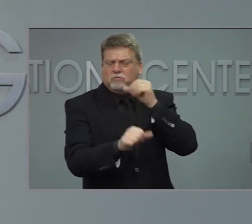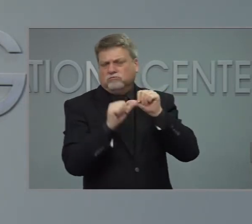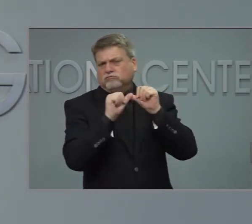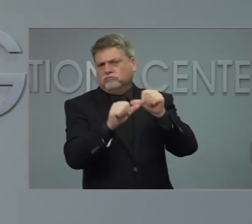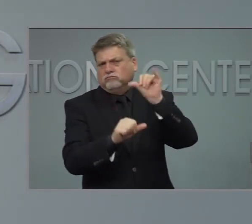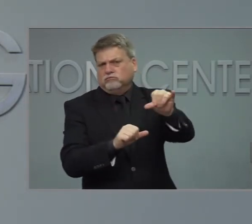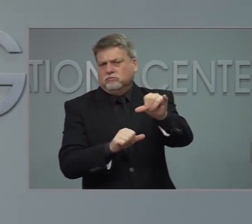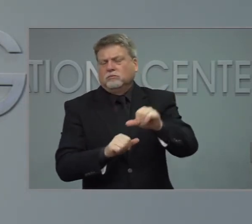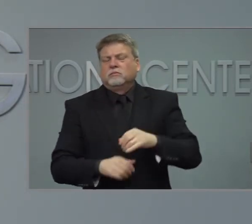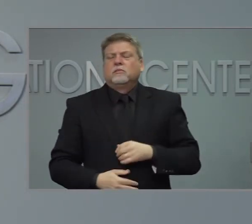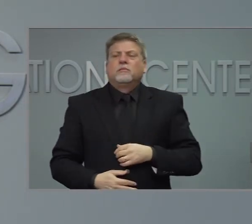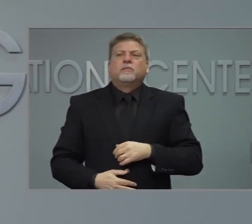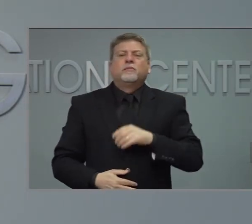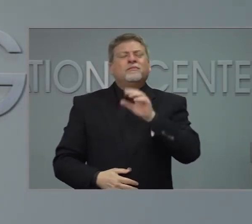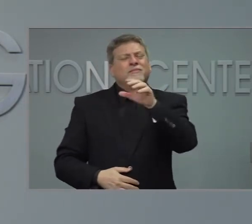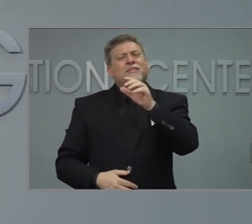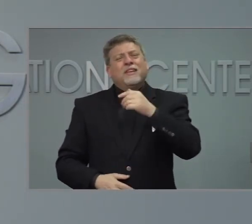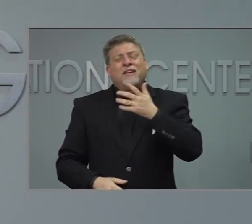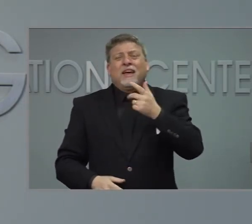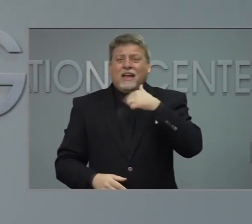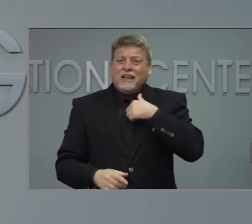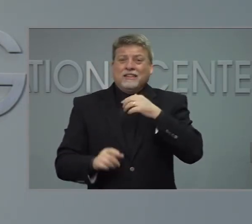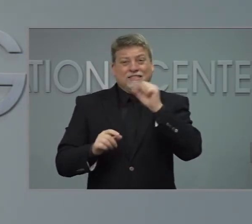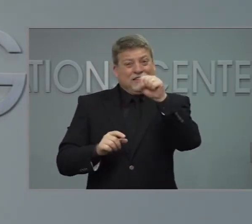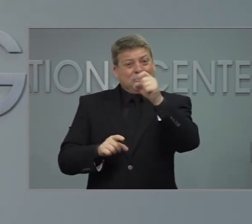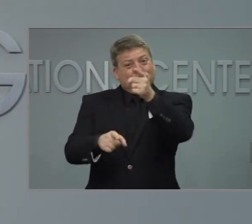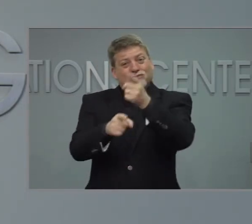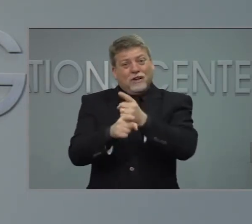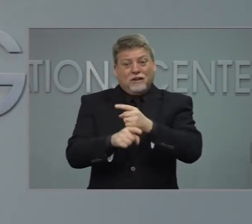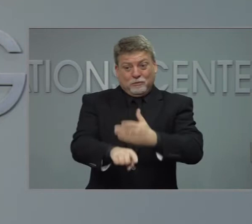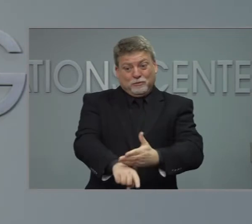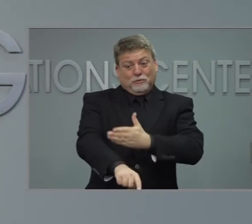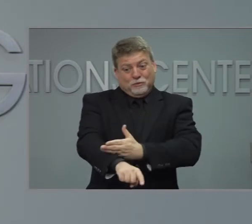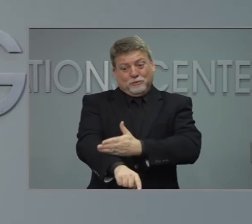remotamente que lo continúen haciendo y cómo nosotros dijimos las tendencias están